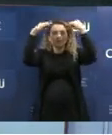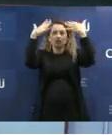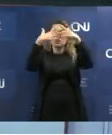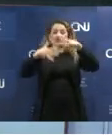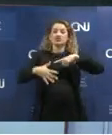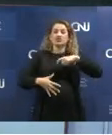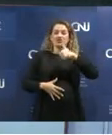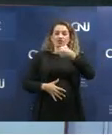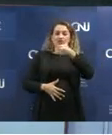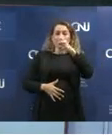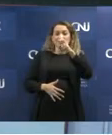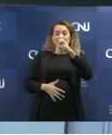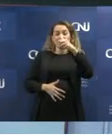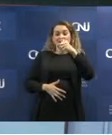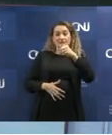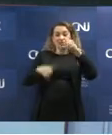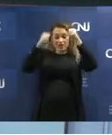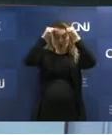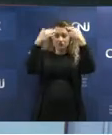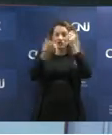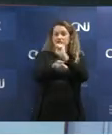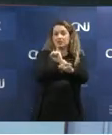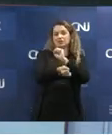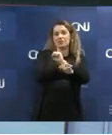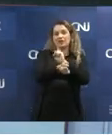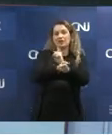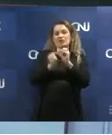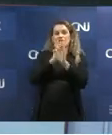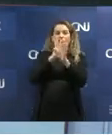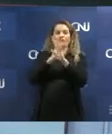nenhuma audiência marcada Então, são essas coisas que levam.